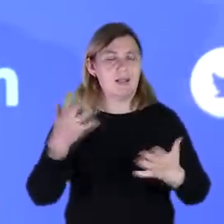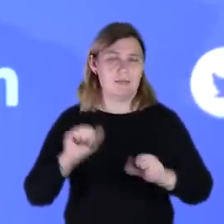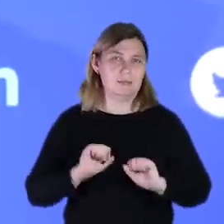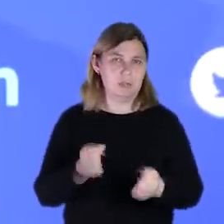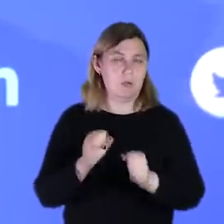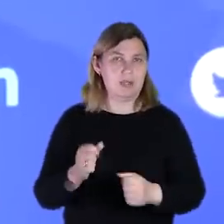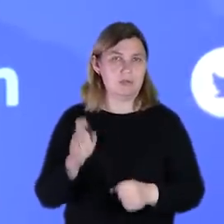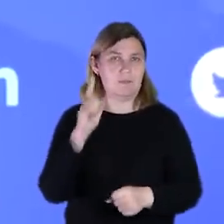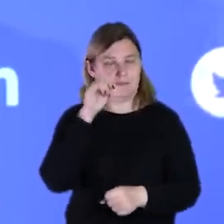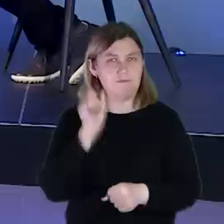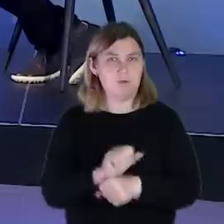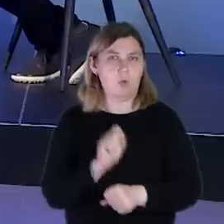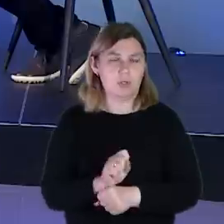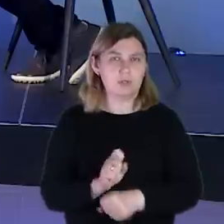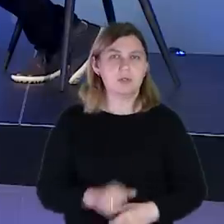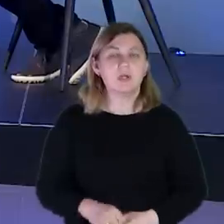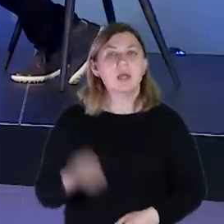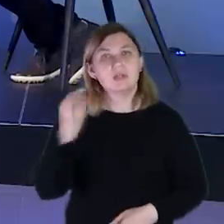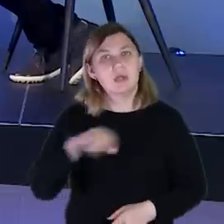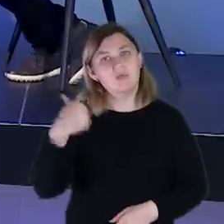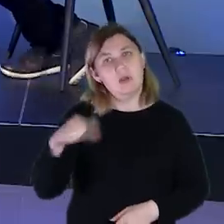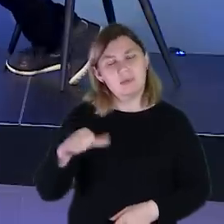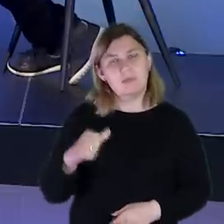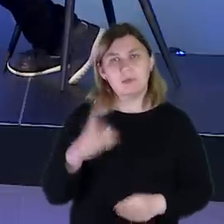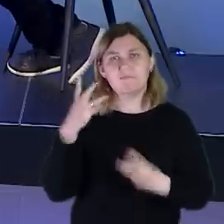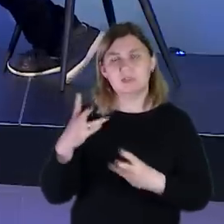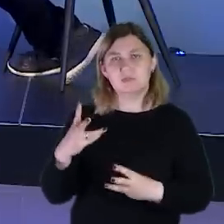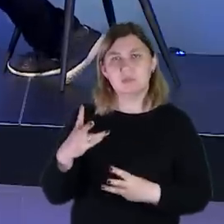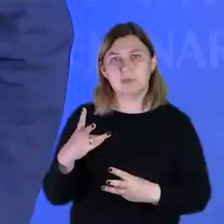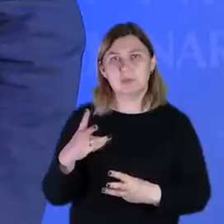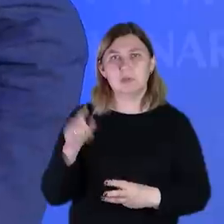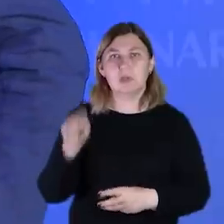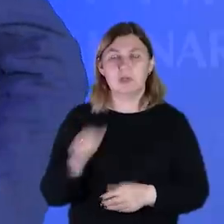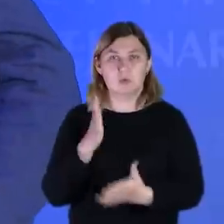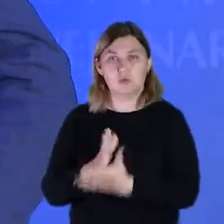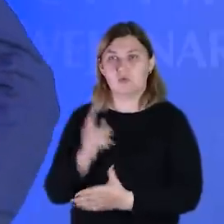ich strony. Wrogich , - także takich. -Jeszcze jest jedna ważna rzecz, bo pan ten temat